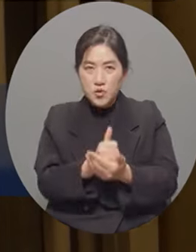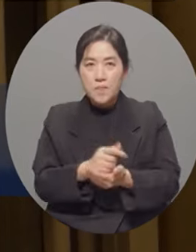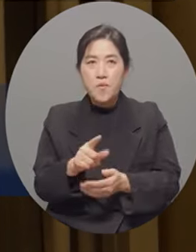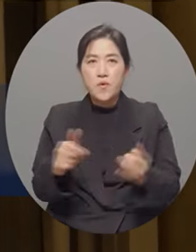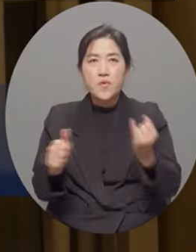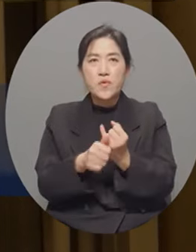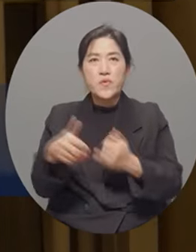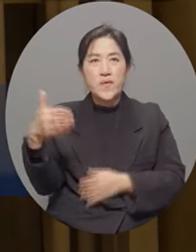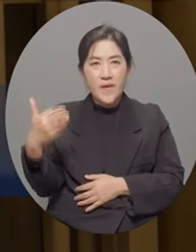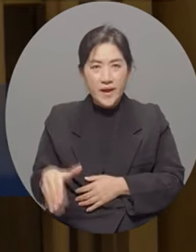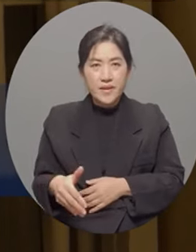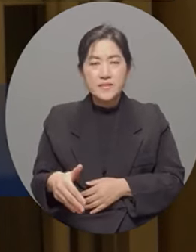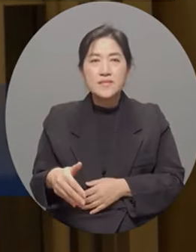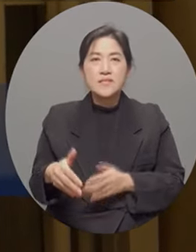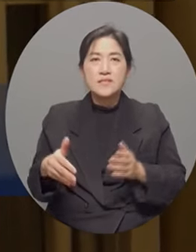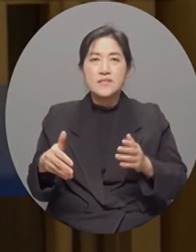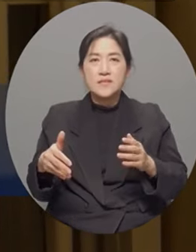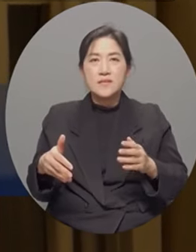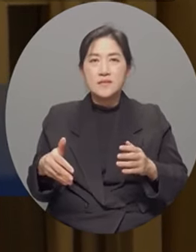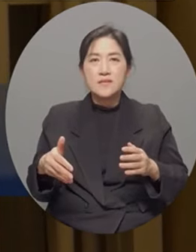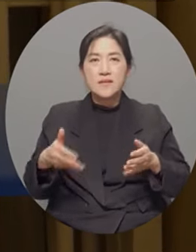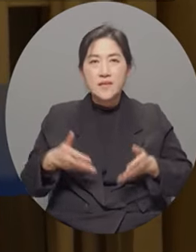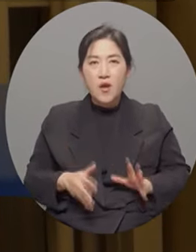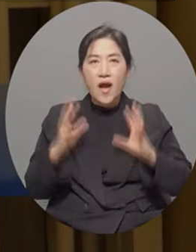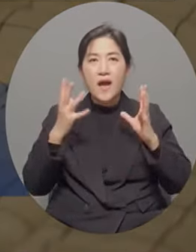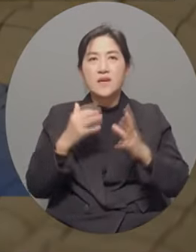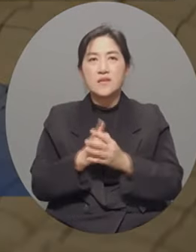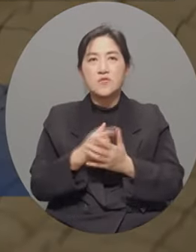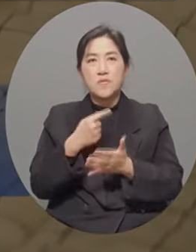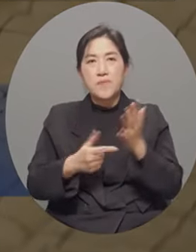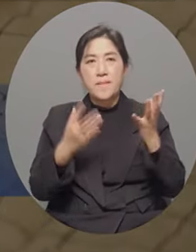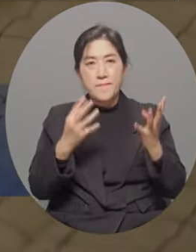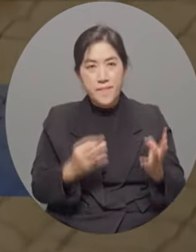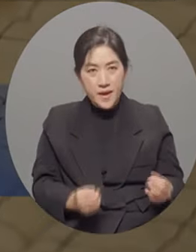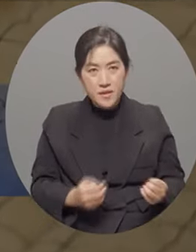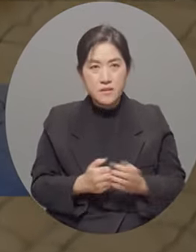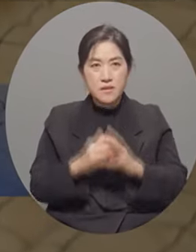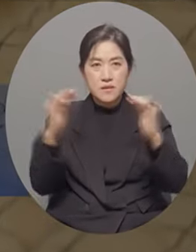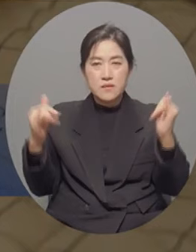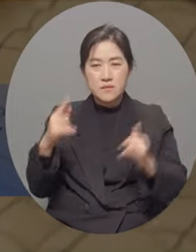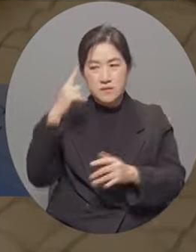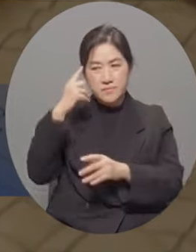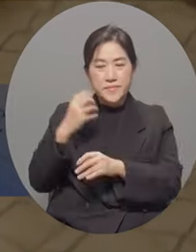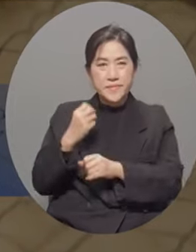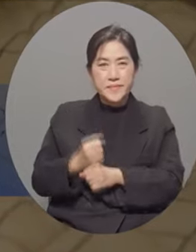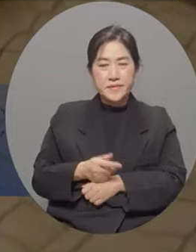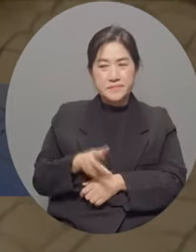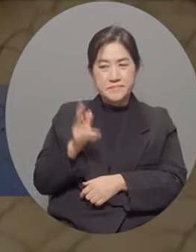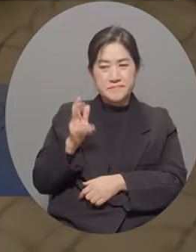(인터뷰) 영아 살해죄는 이제 결혼하지 않은 사이에서 태어난 아기의 경우 많이